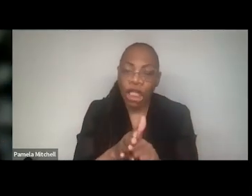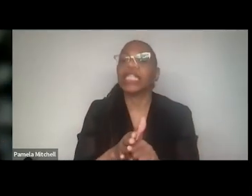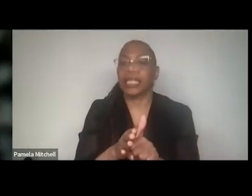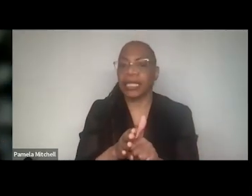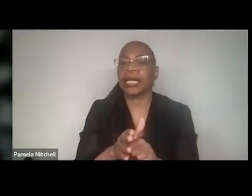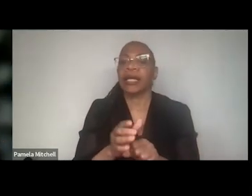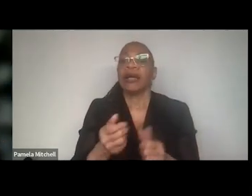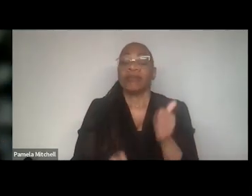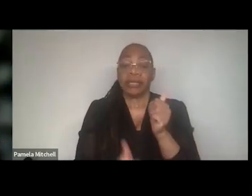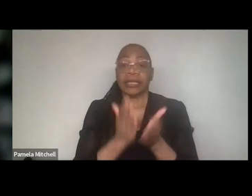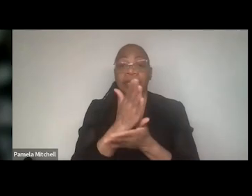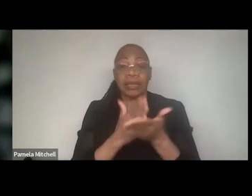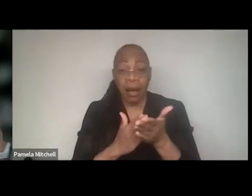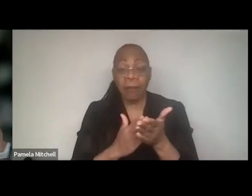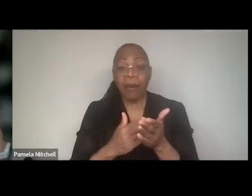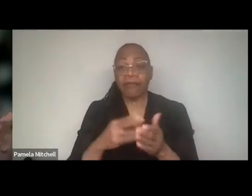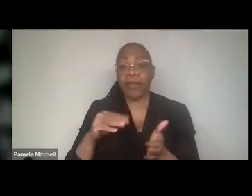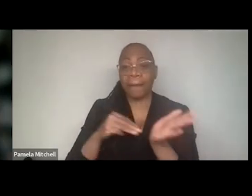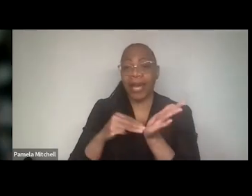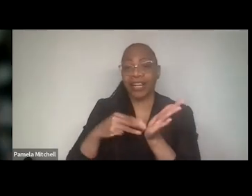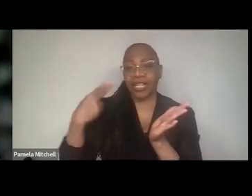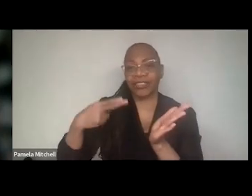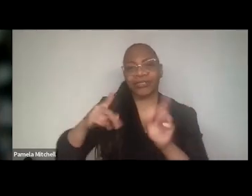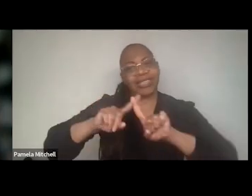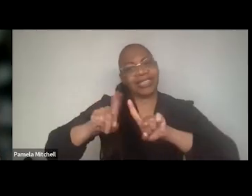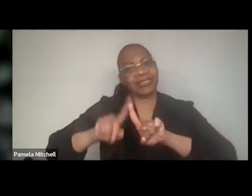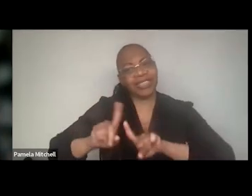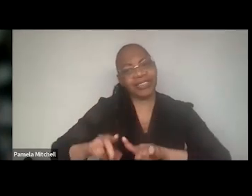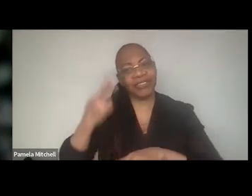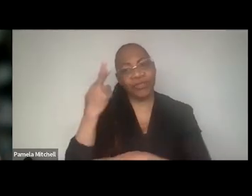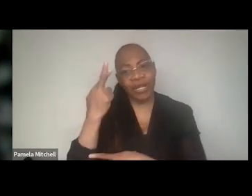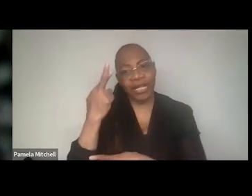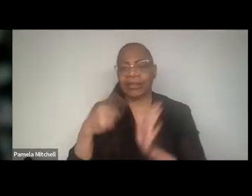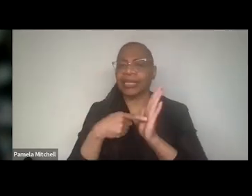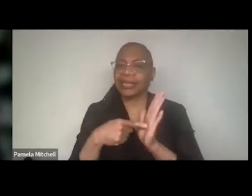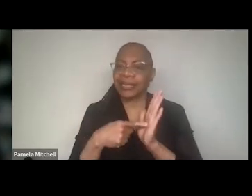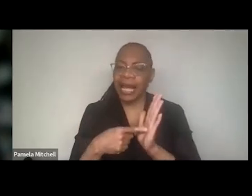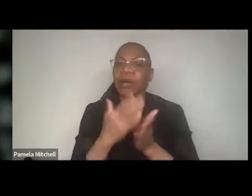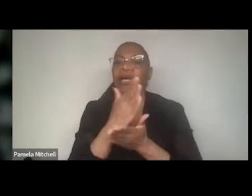por una variedad de razones. Hay personas que tienen menos acceso a la atención, que no buscan atención después de una lesión